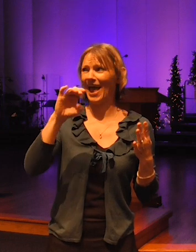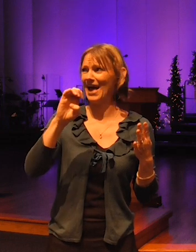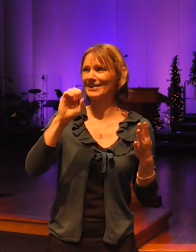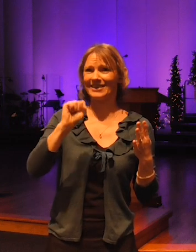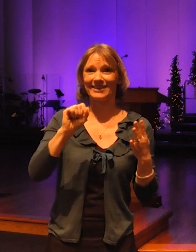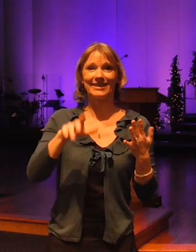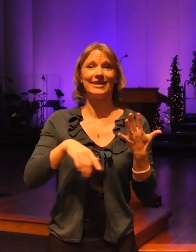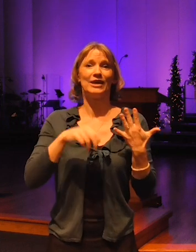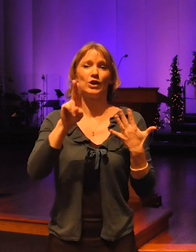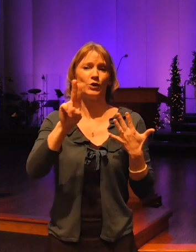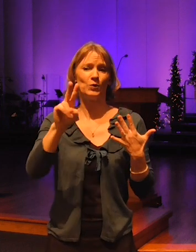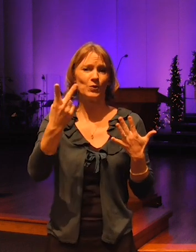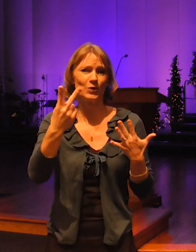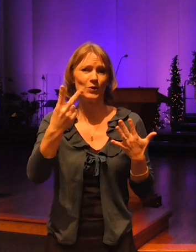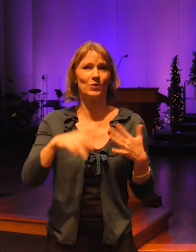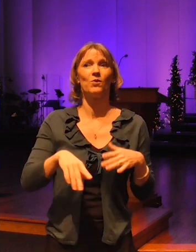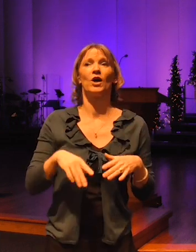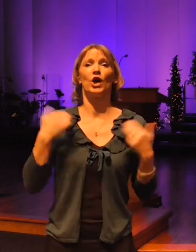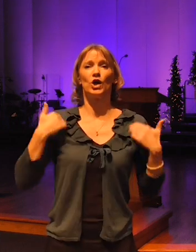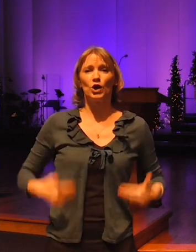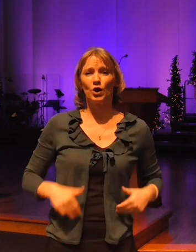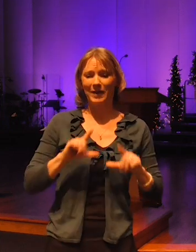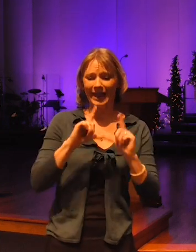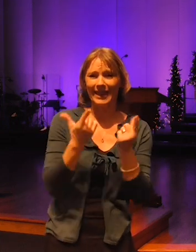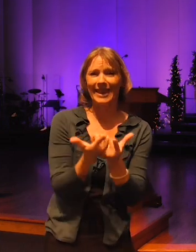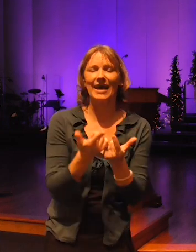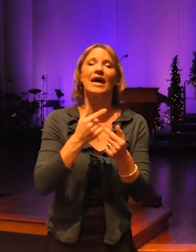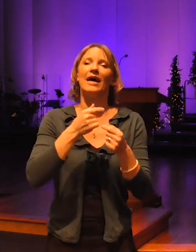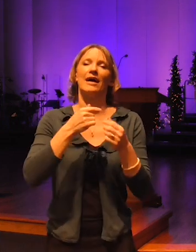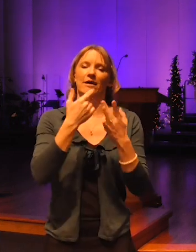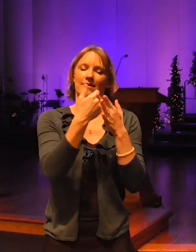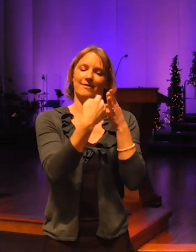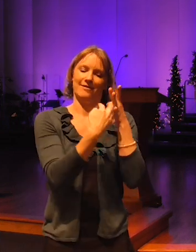League y la lista sigue y sigue, tal vez los años 60 sean